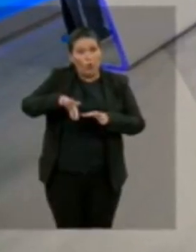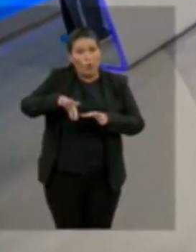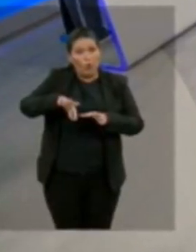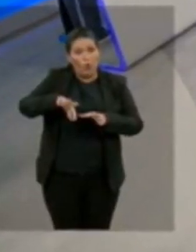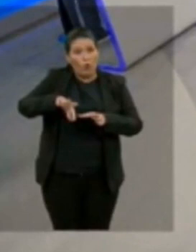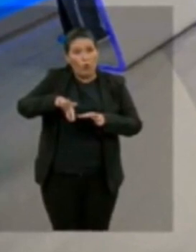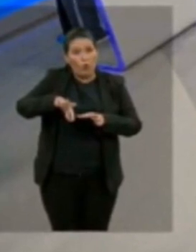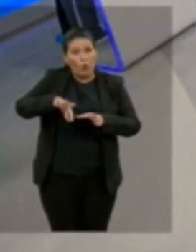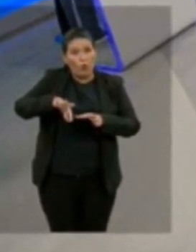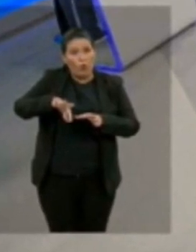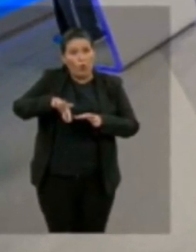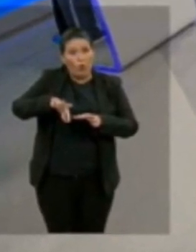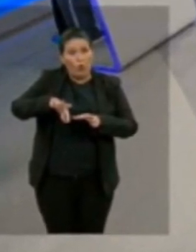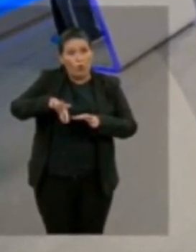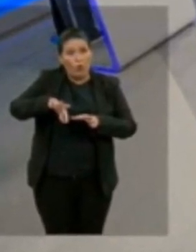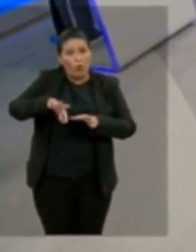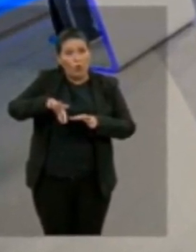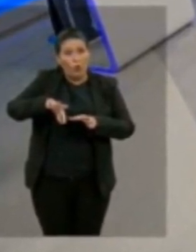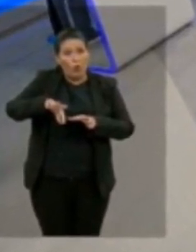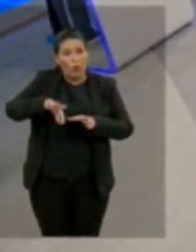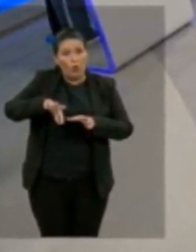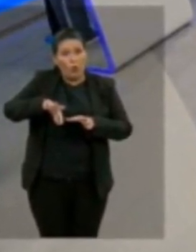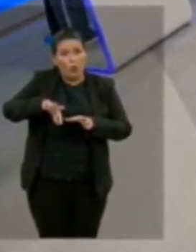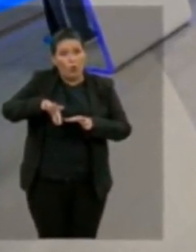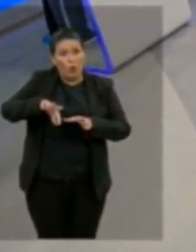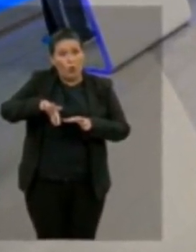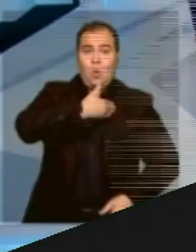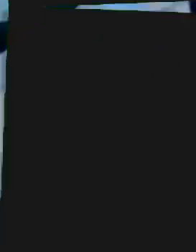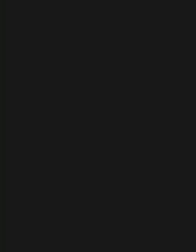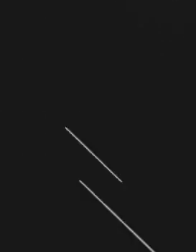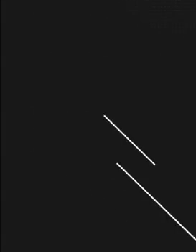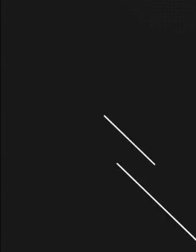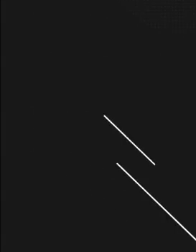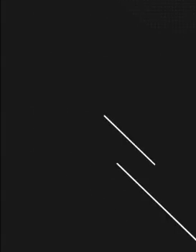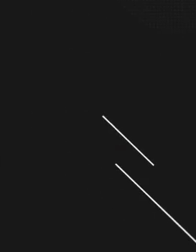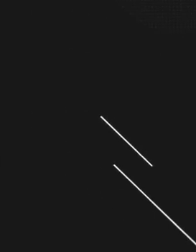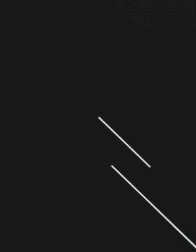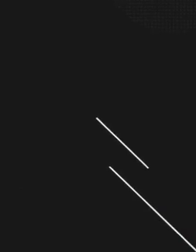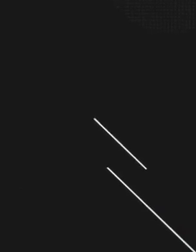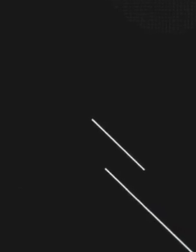Considerações finais de Fernando Haddad (PT)Se inscreva para acompanhar a cobertura